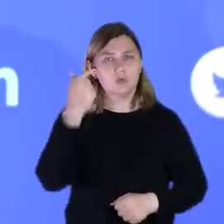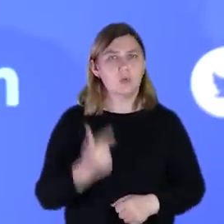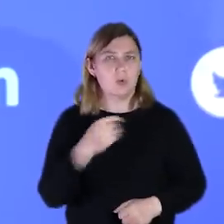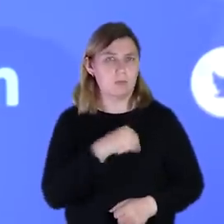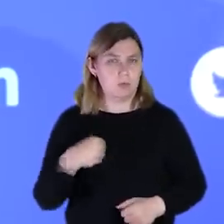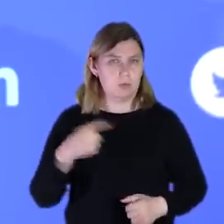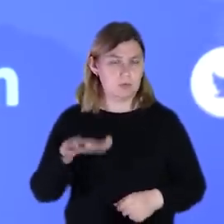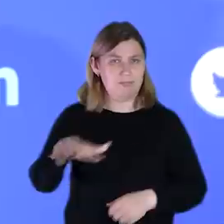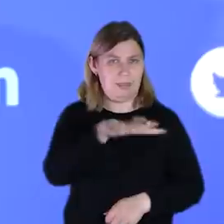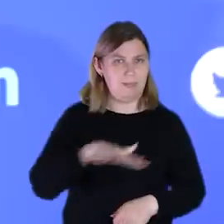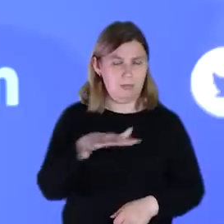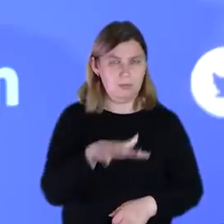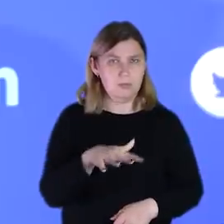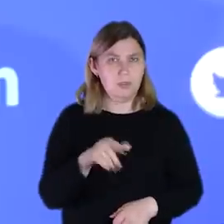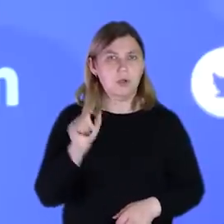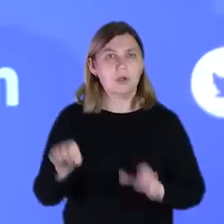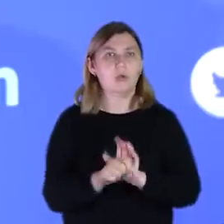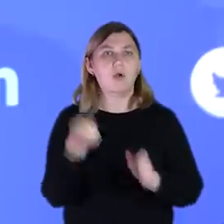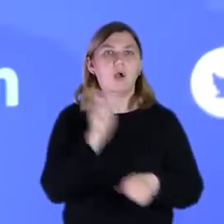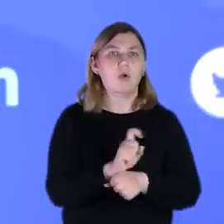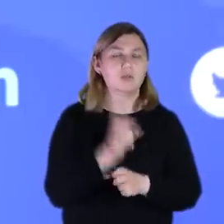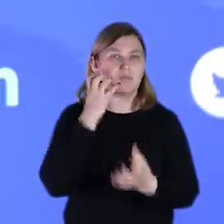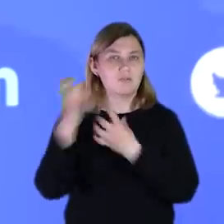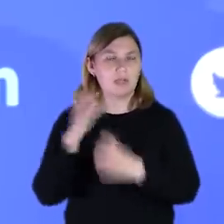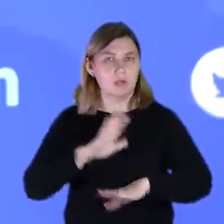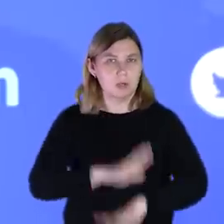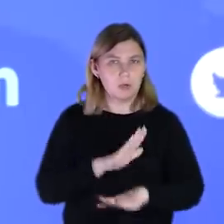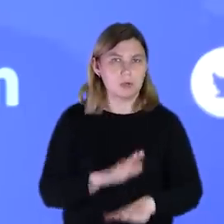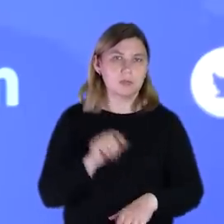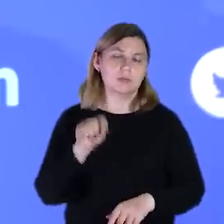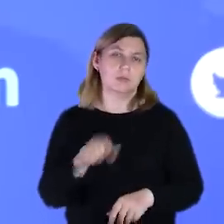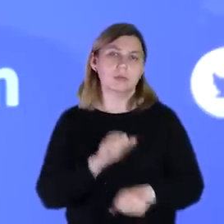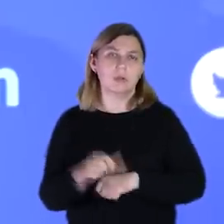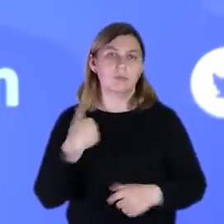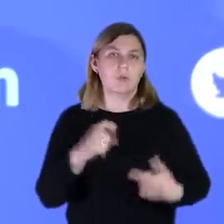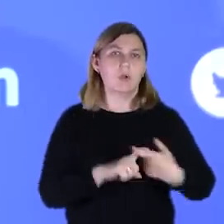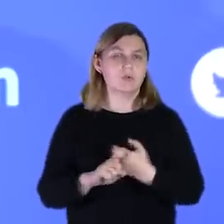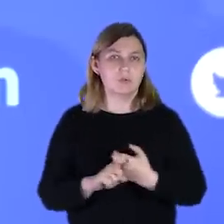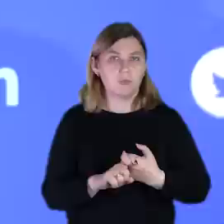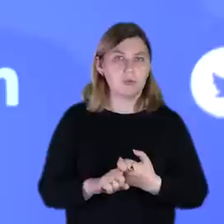terenów do kontrwywiadowczej ochrony, związane właśnie to było i z tymi kwestiami